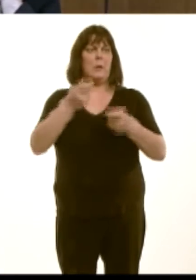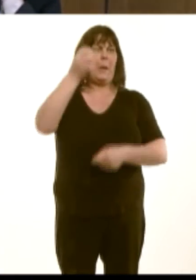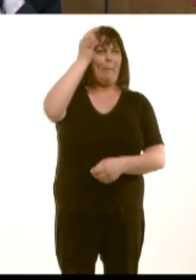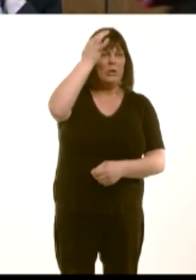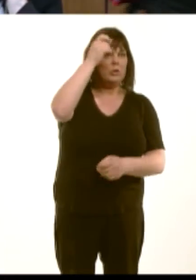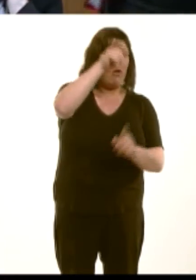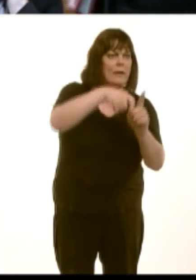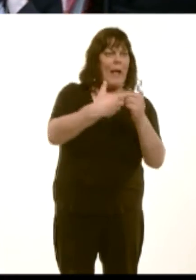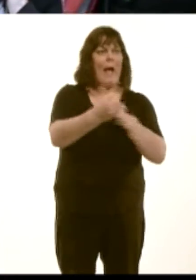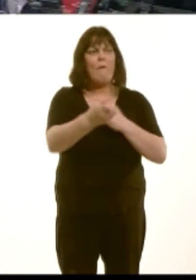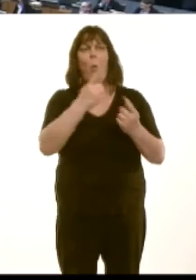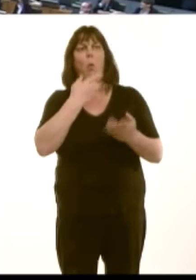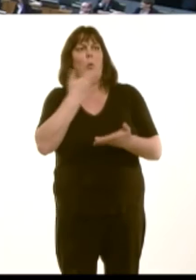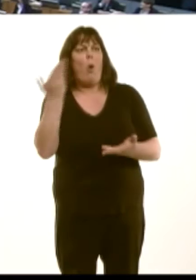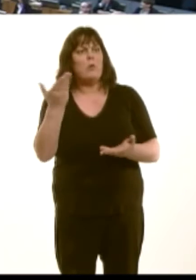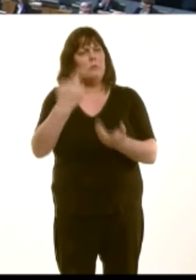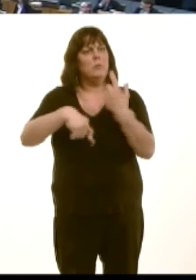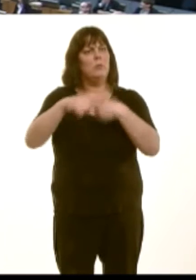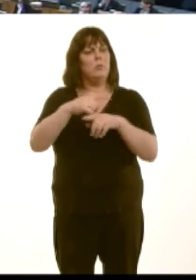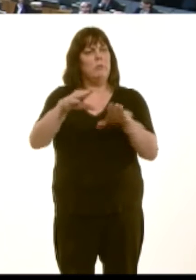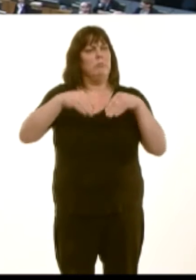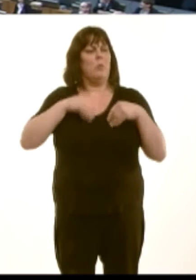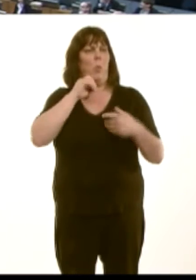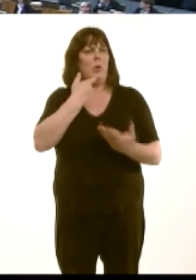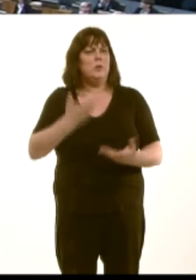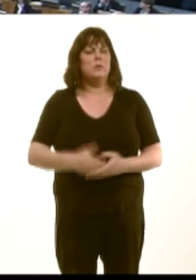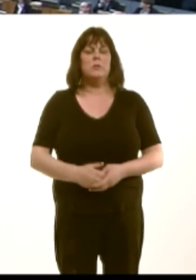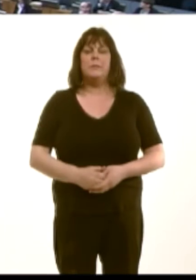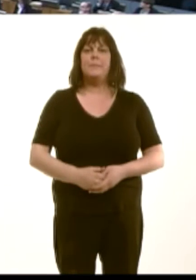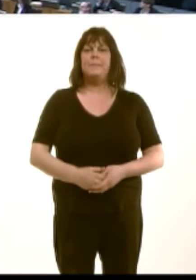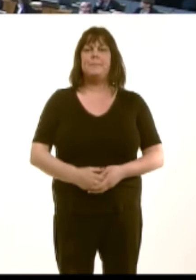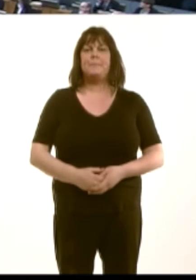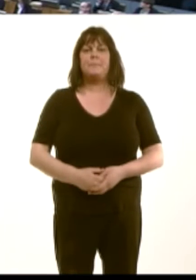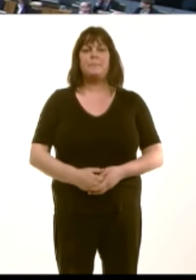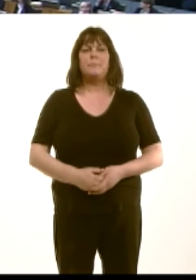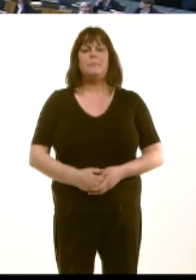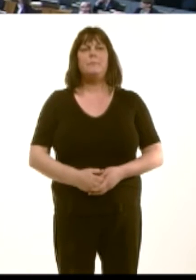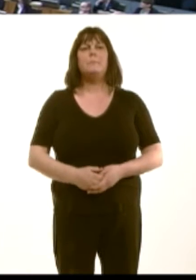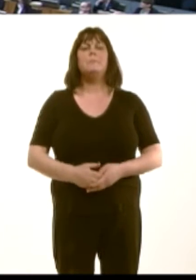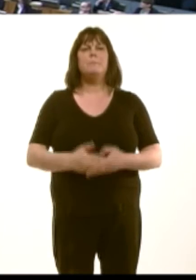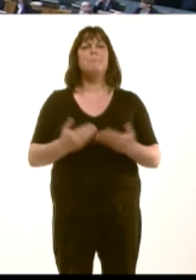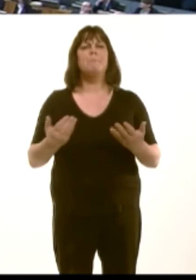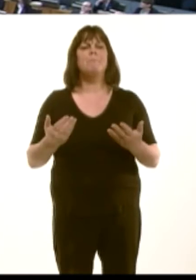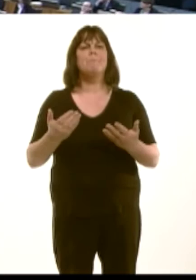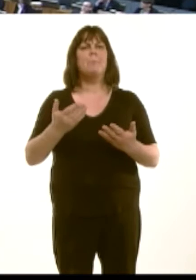Paul Davies: Maeín amlwg y bydd yna fwy o bwerau yn cael eu datganoli i Gymru yn y dyfodol